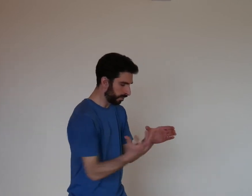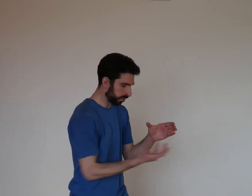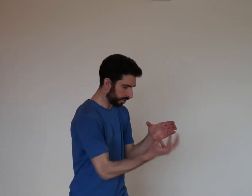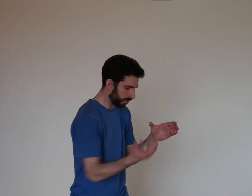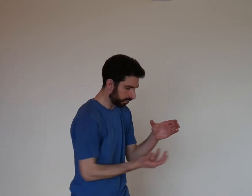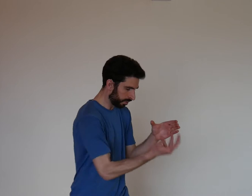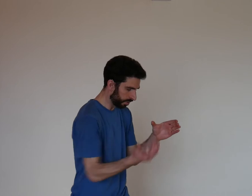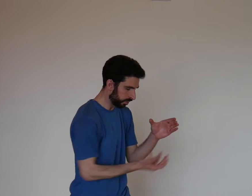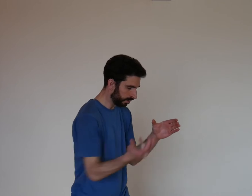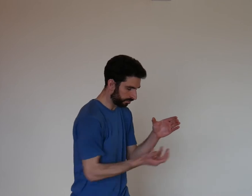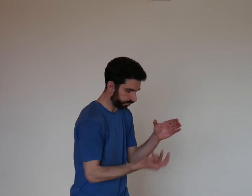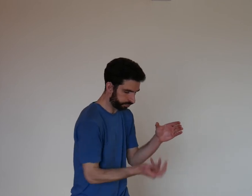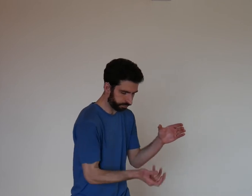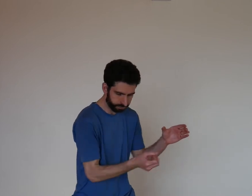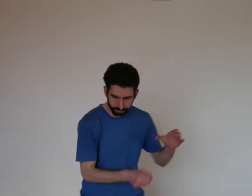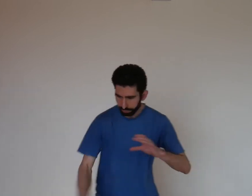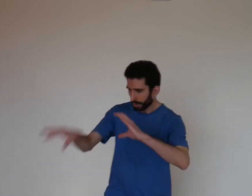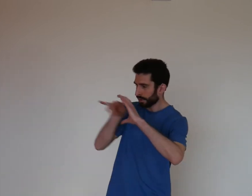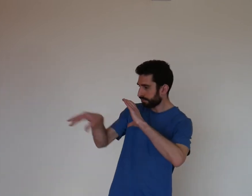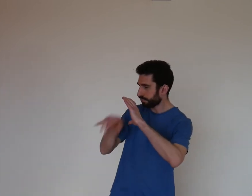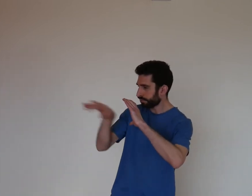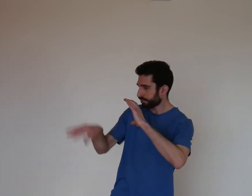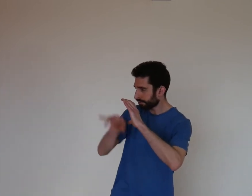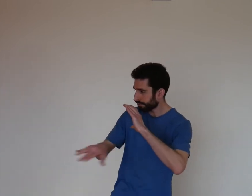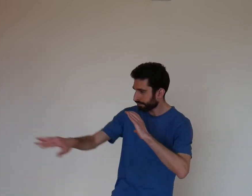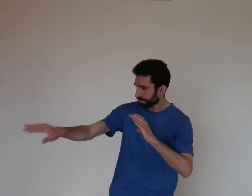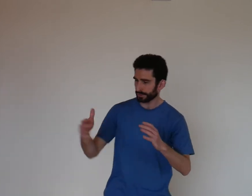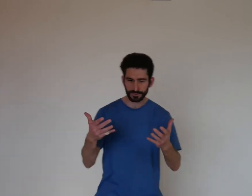*Tourbillon de la chasse d'eau* *Evacuation dans les égouts*